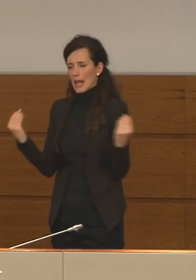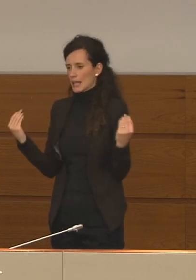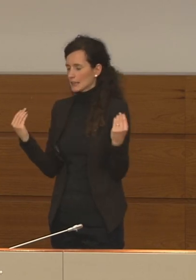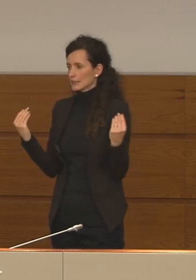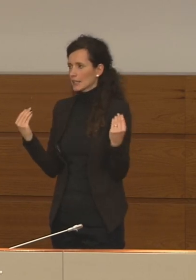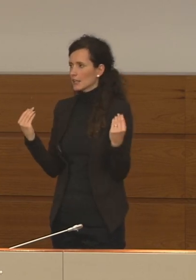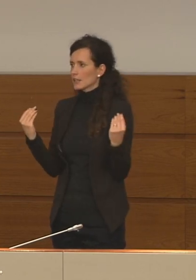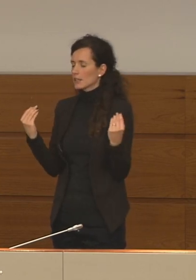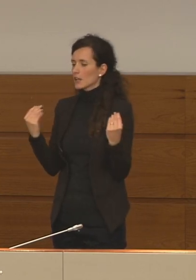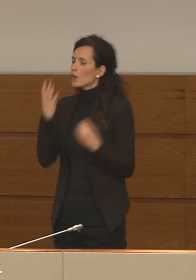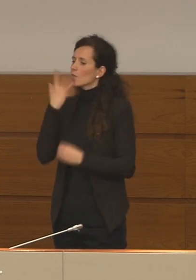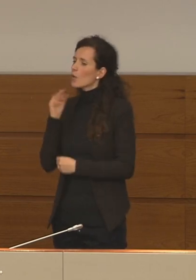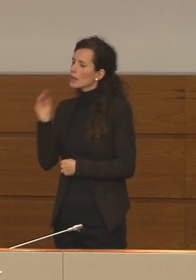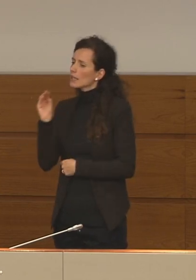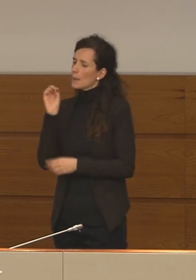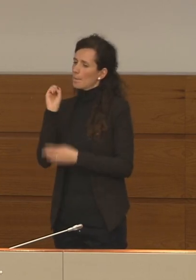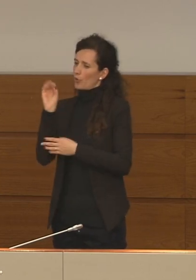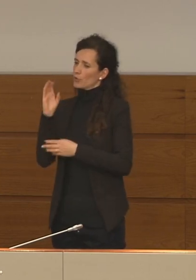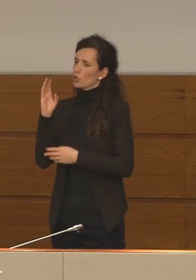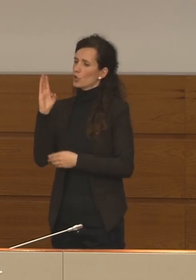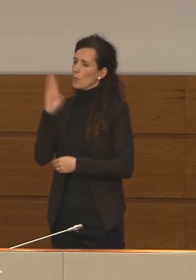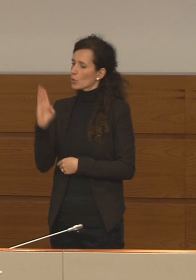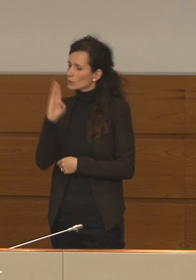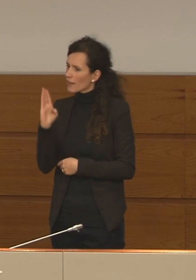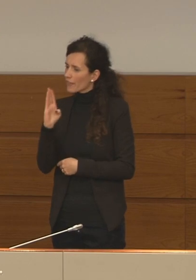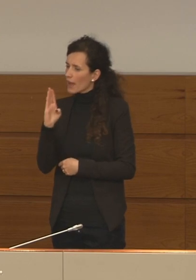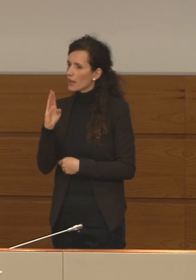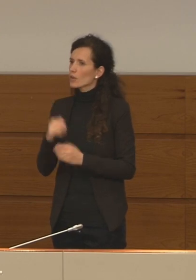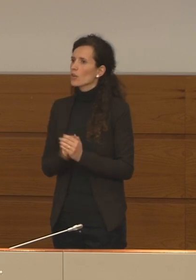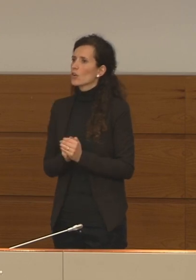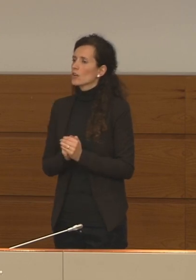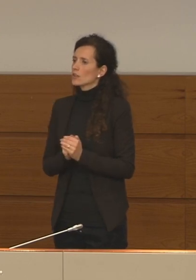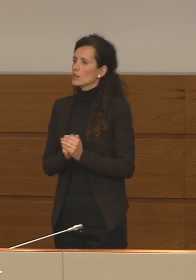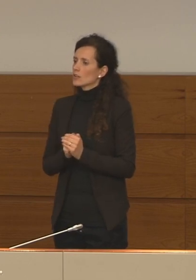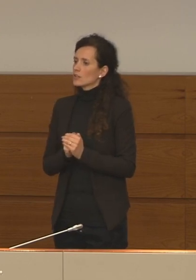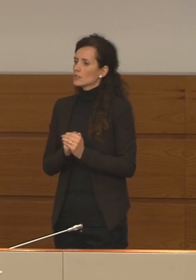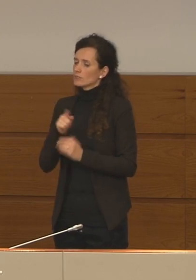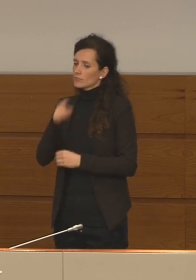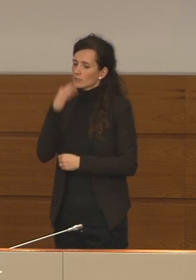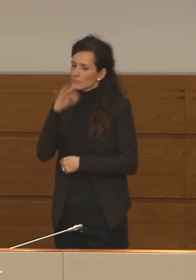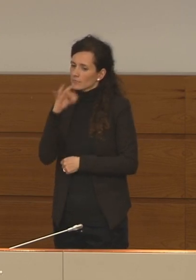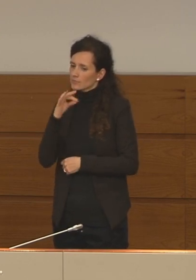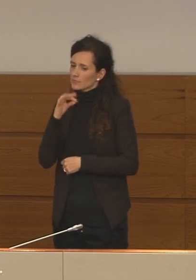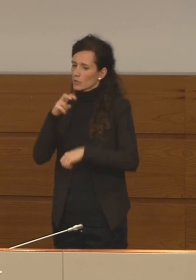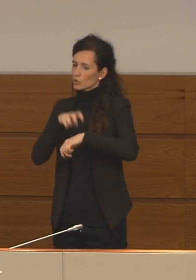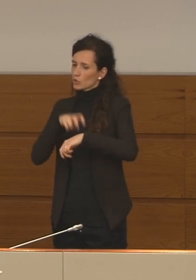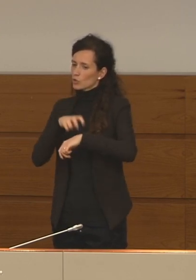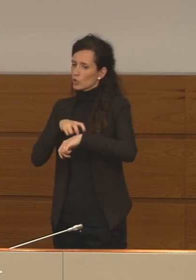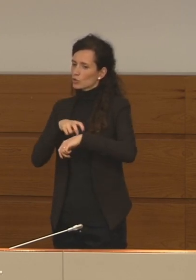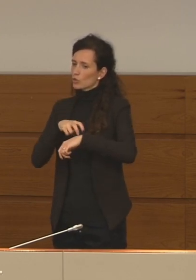al professor Brusaferro rispetto alle dichiarazioni del dottor Ryan dell'OMS